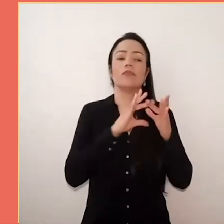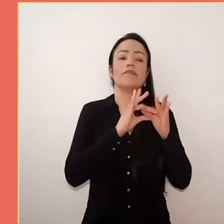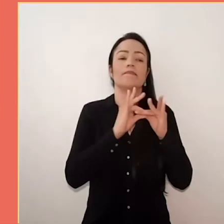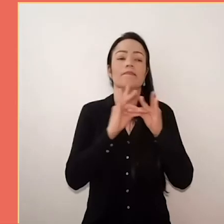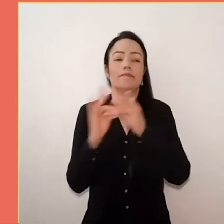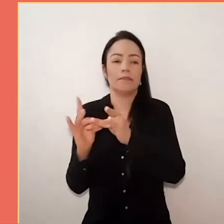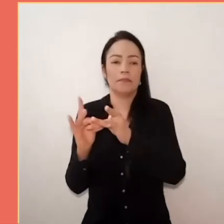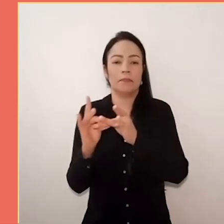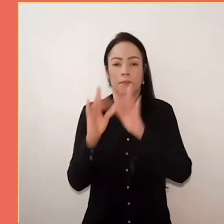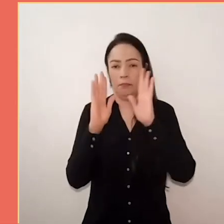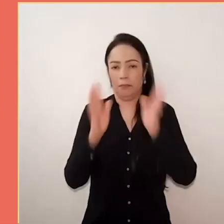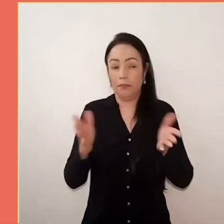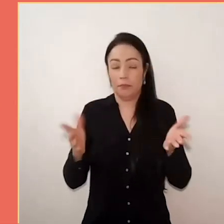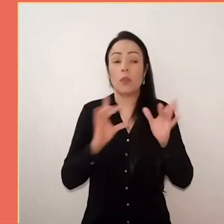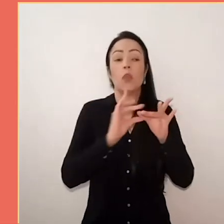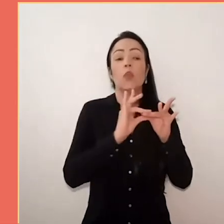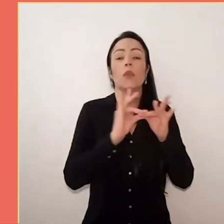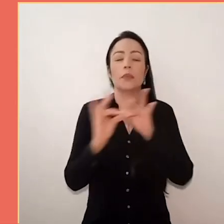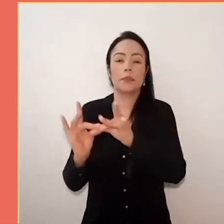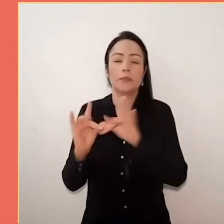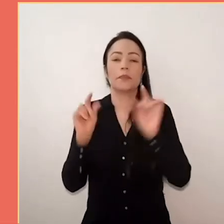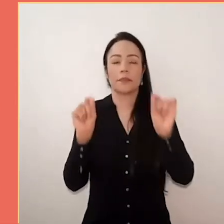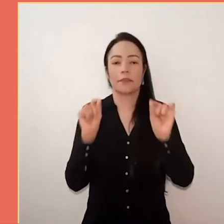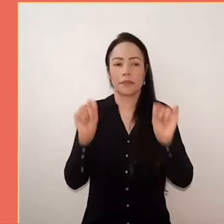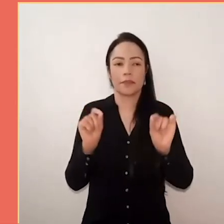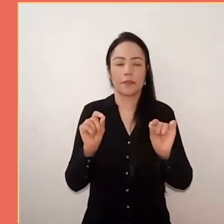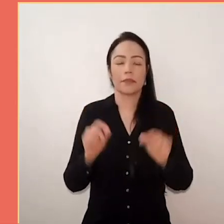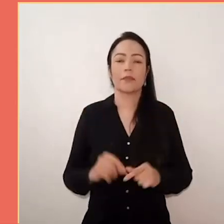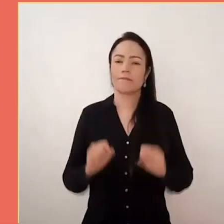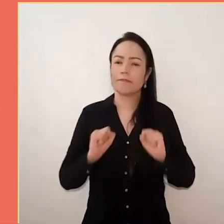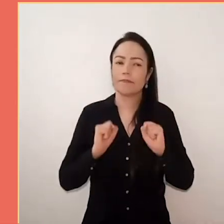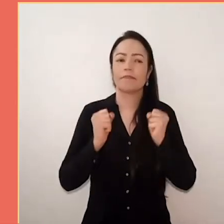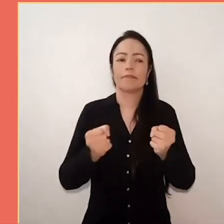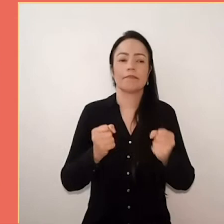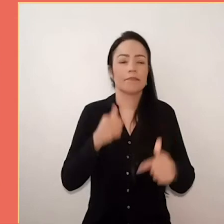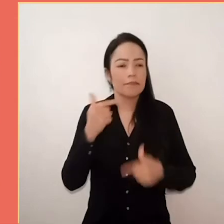que é esse contexto de lutar diariamente